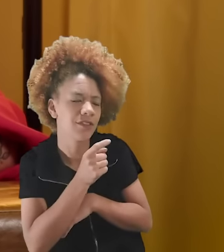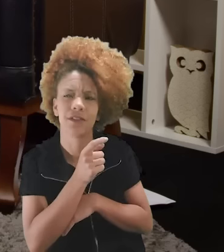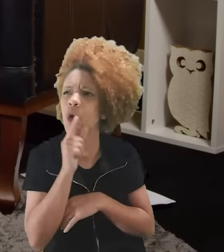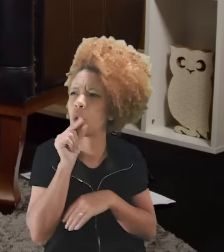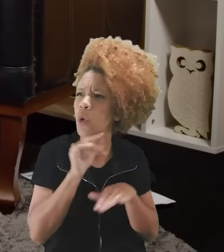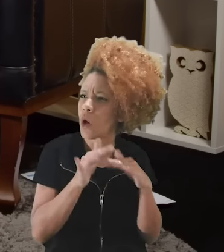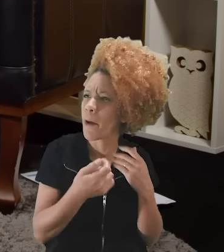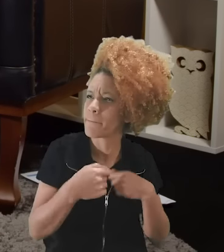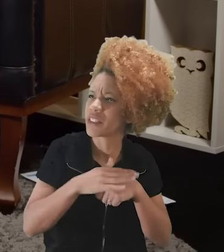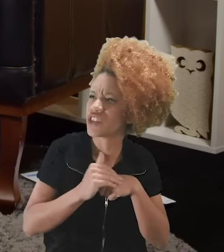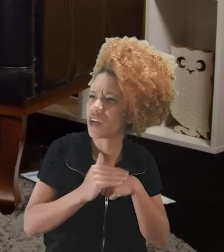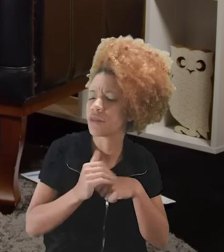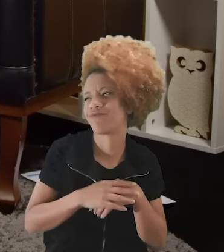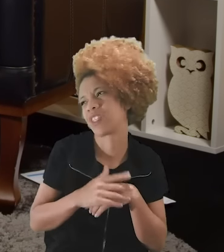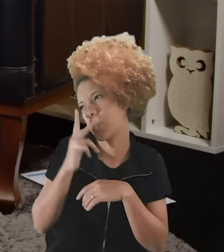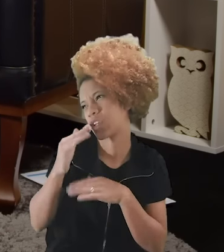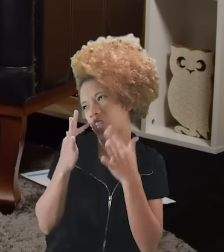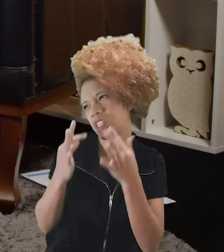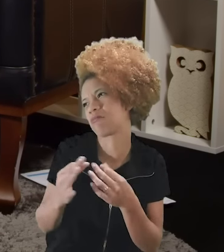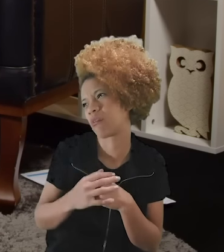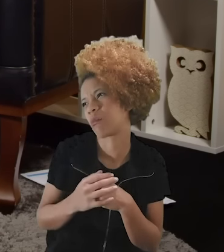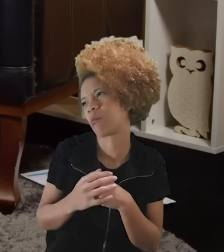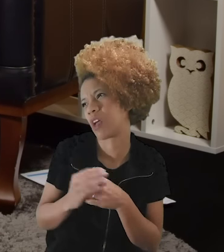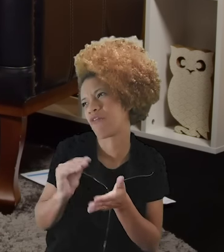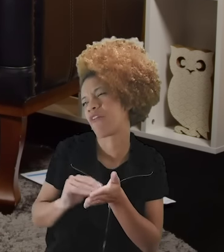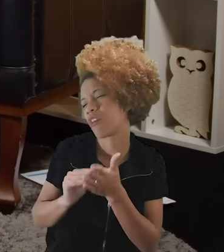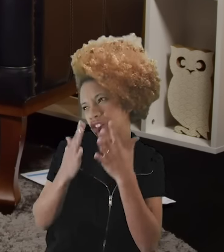a galera do Twitter na verdade precisa de carinho eu acho que é Atenção atenção e carência não não